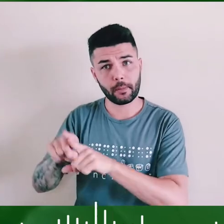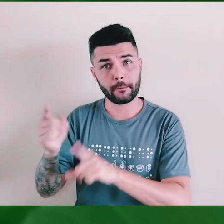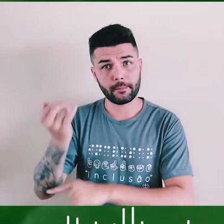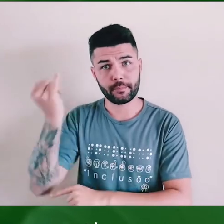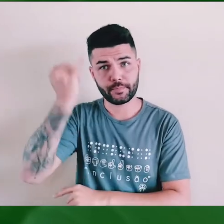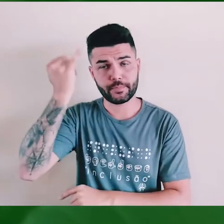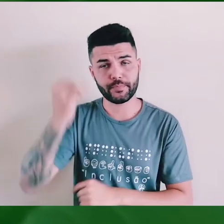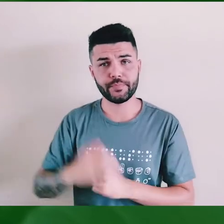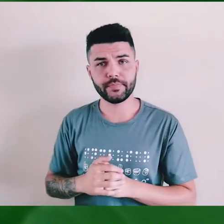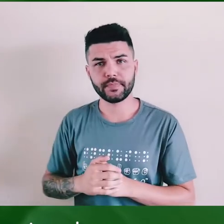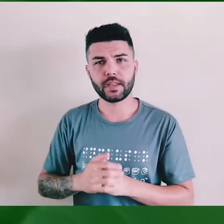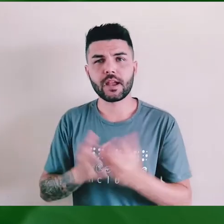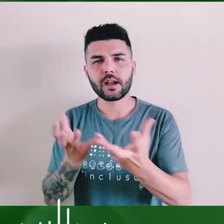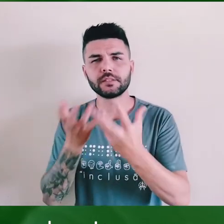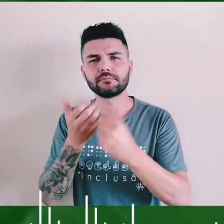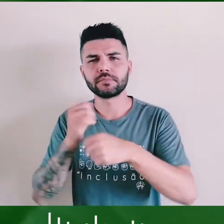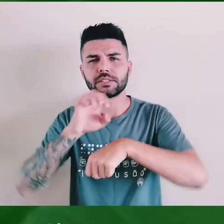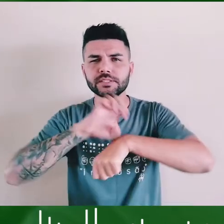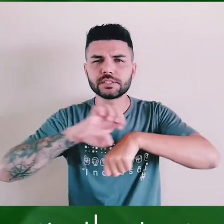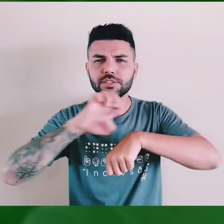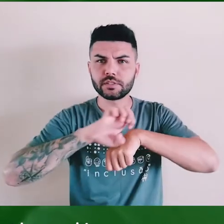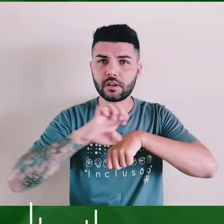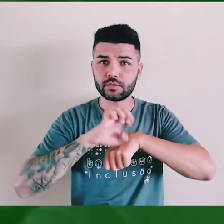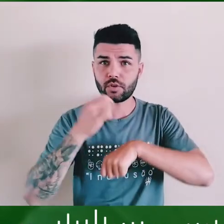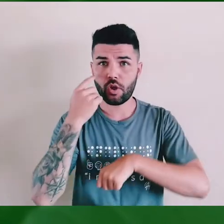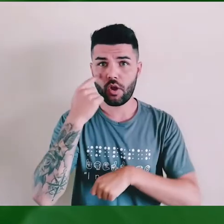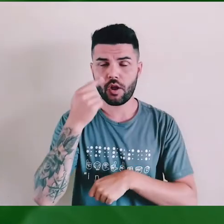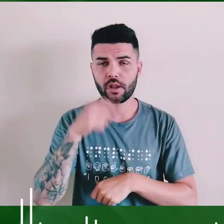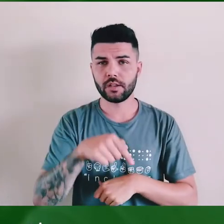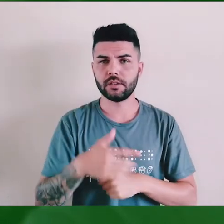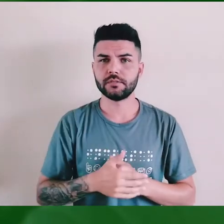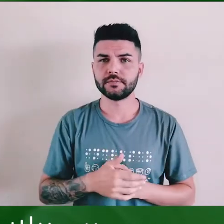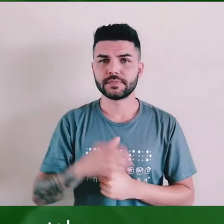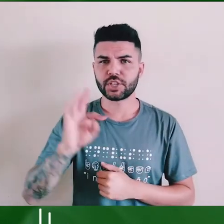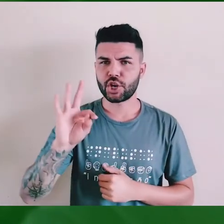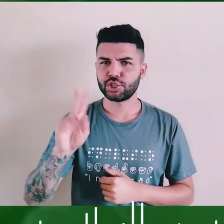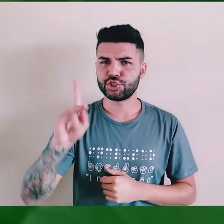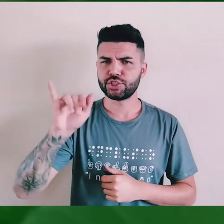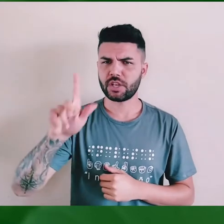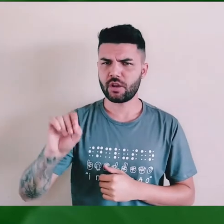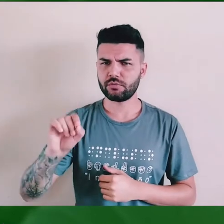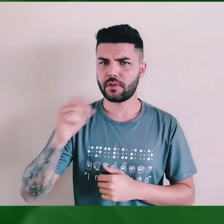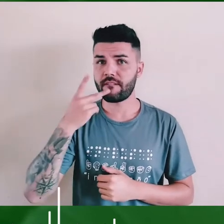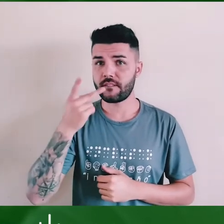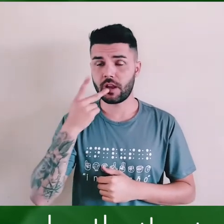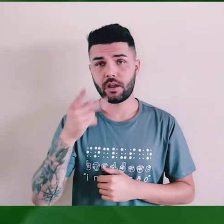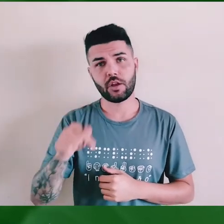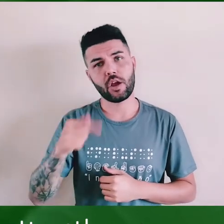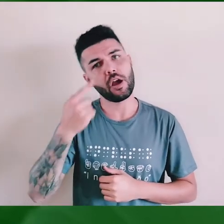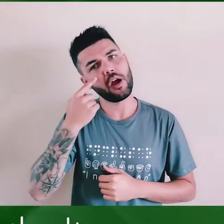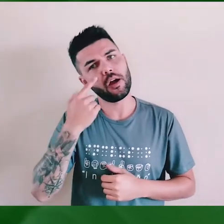estagiários que o Tiago Leifert falava que não contratava estagiários que não tenha